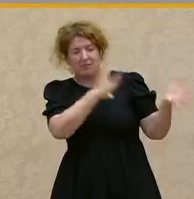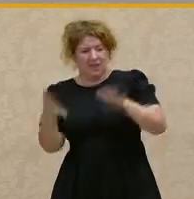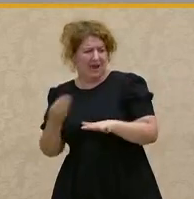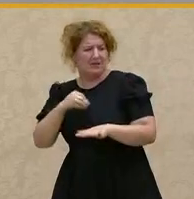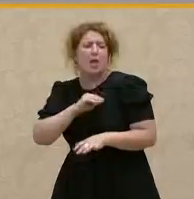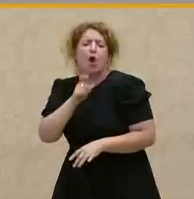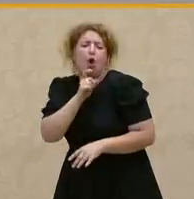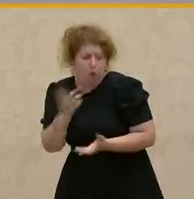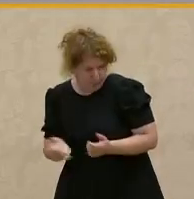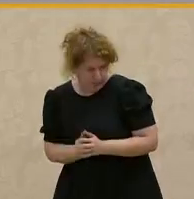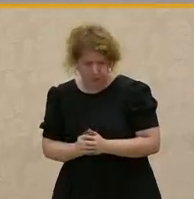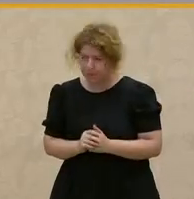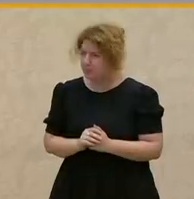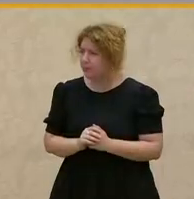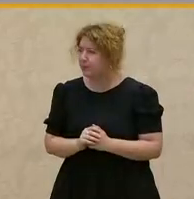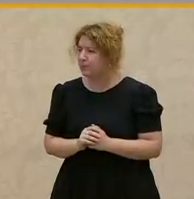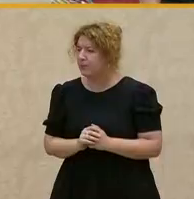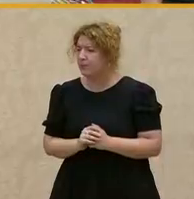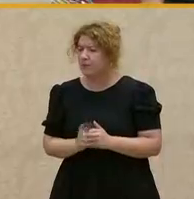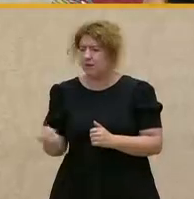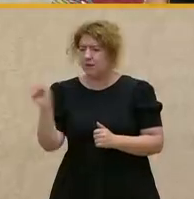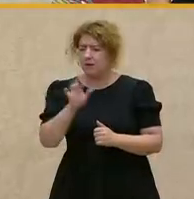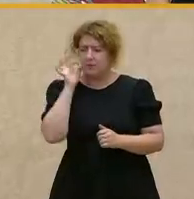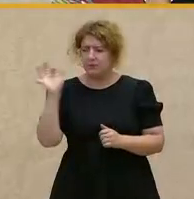Adelante, Daniela. -Gracias, Ricard.